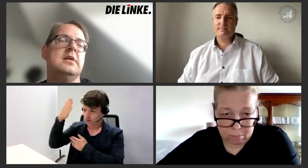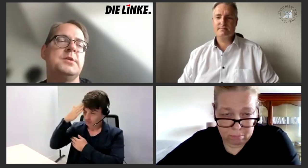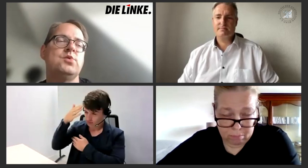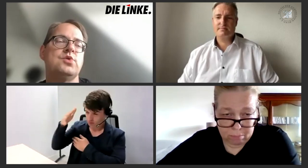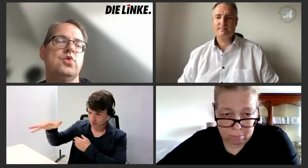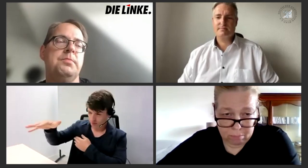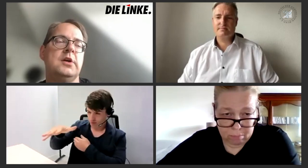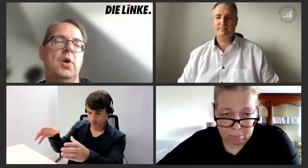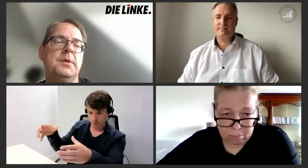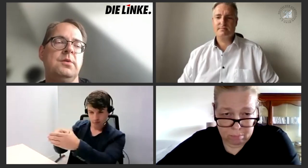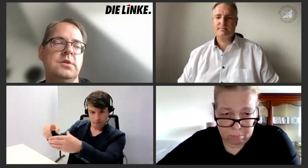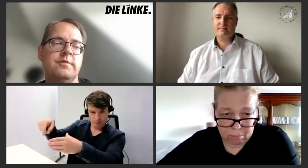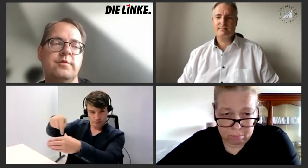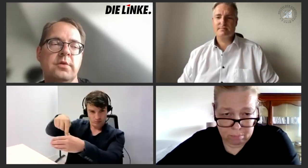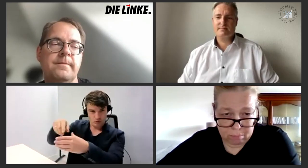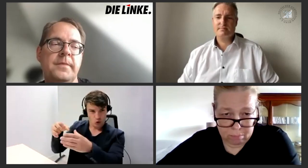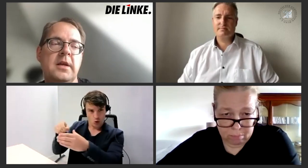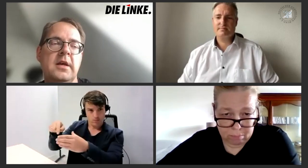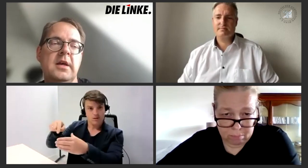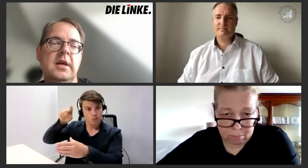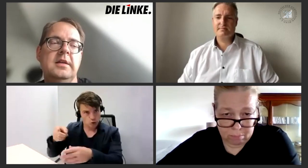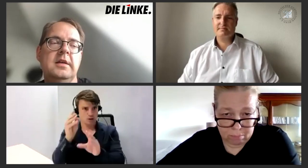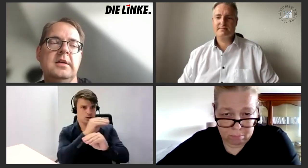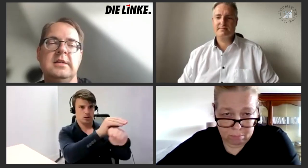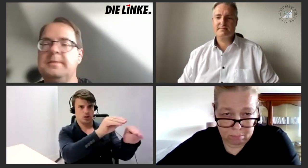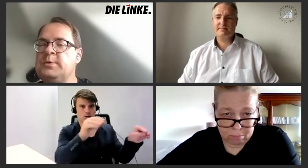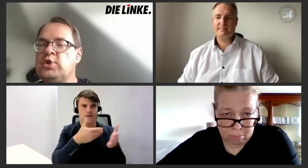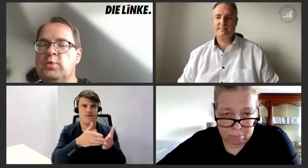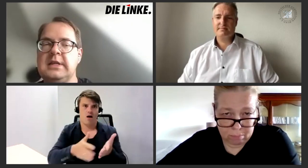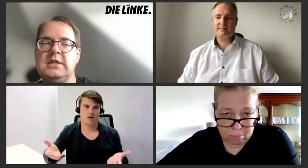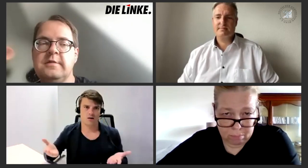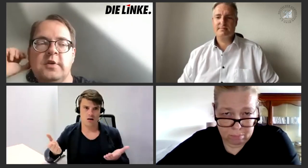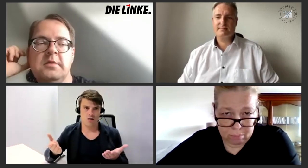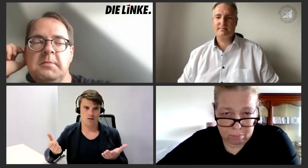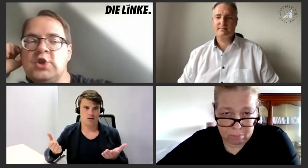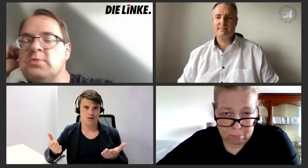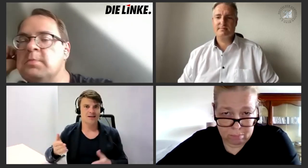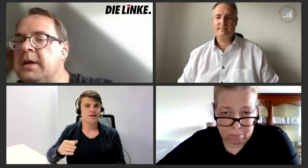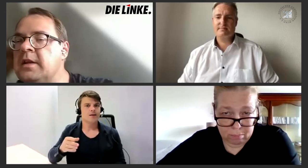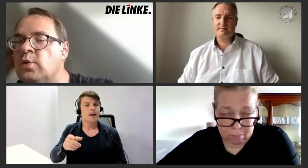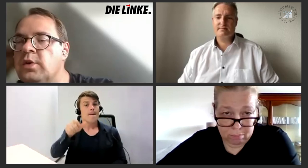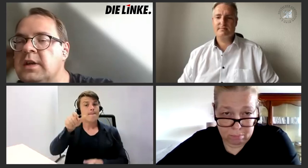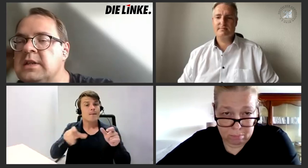damit auskennen, die aus der Bezugsgruppe kommen, durchzuführen. Die Selbstbestimmungsrechte von